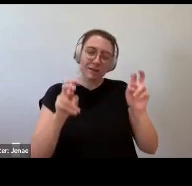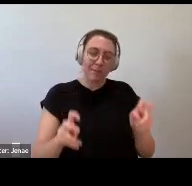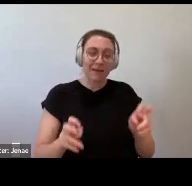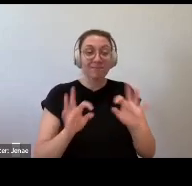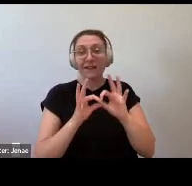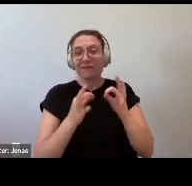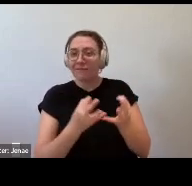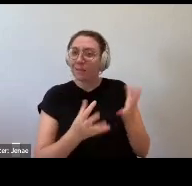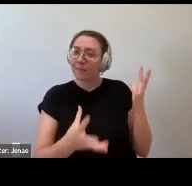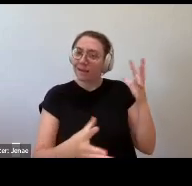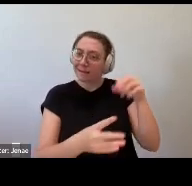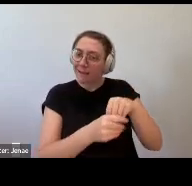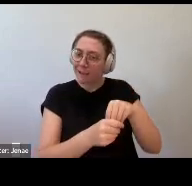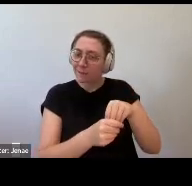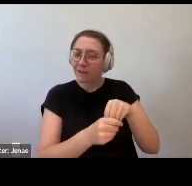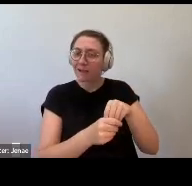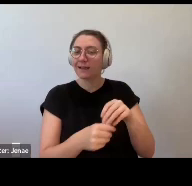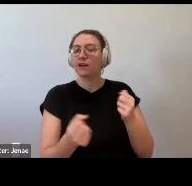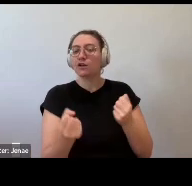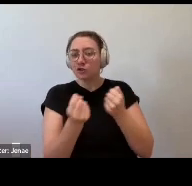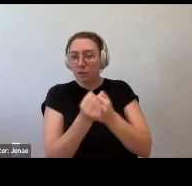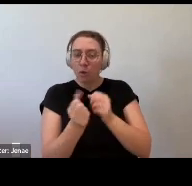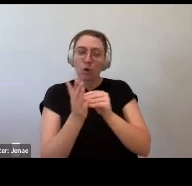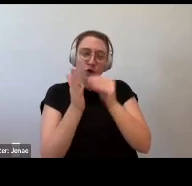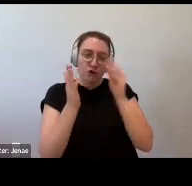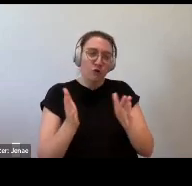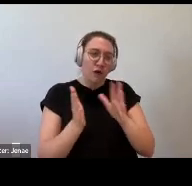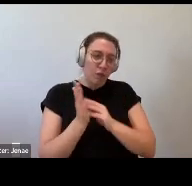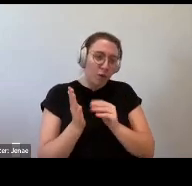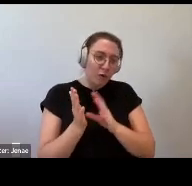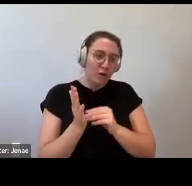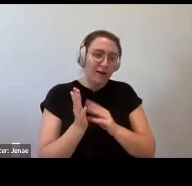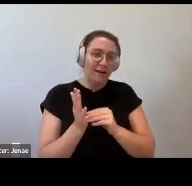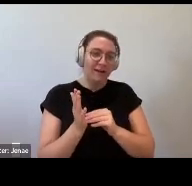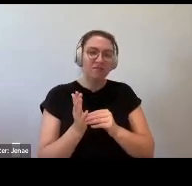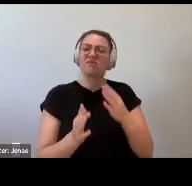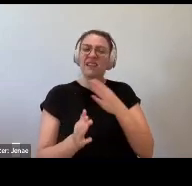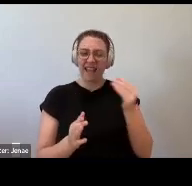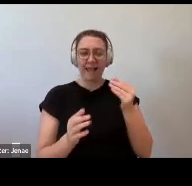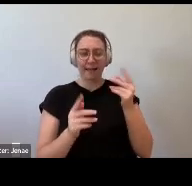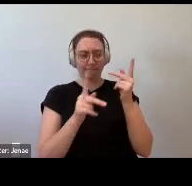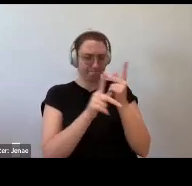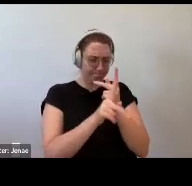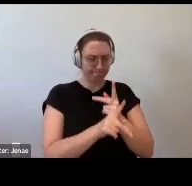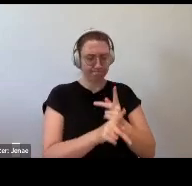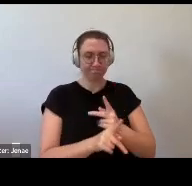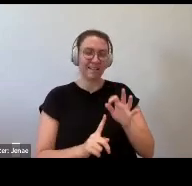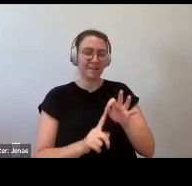participación familiar para apoyar el aprendizaje estudiantil y el manejo de las